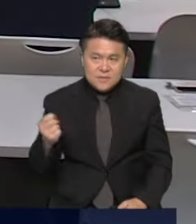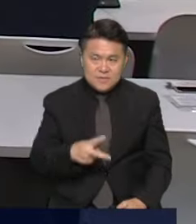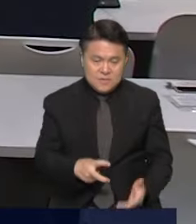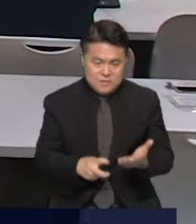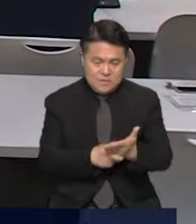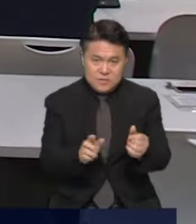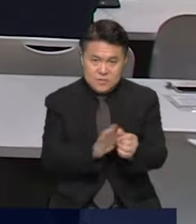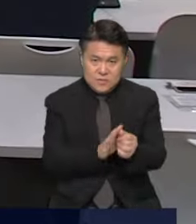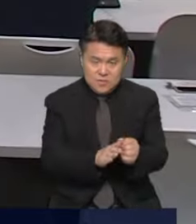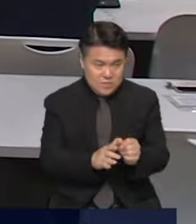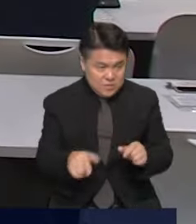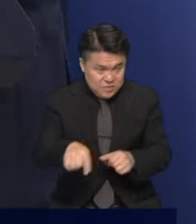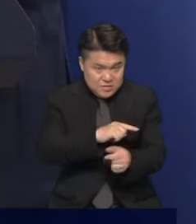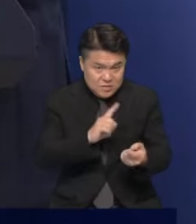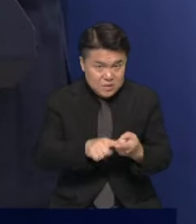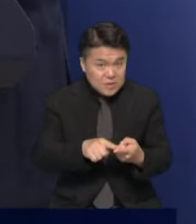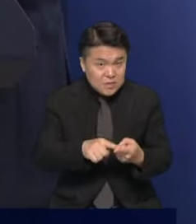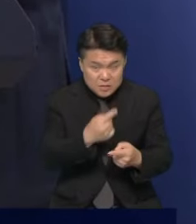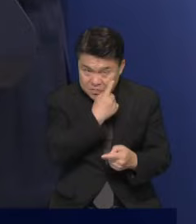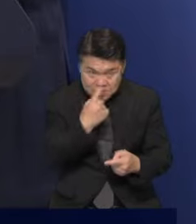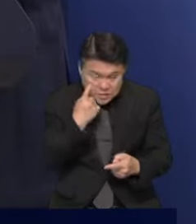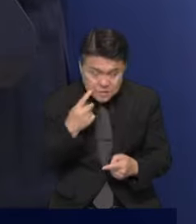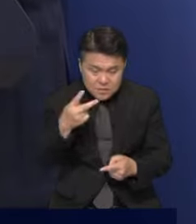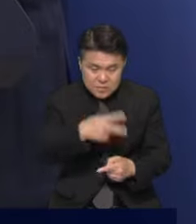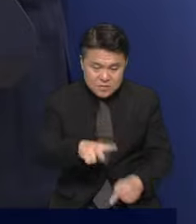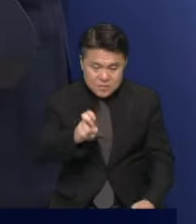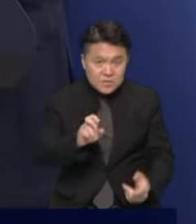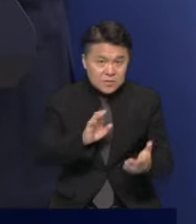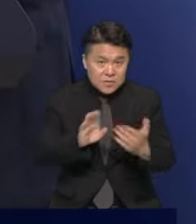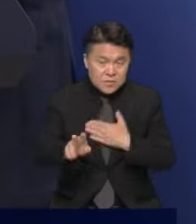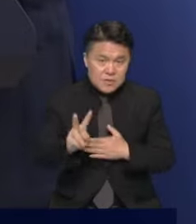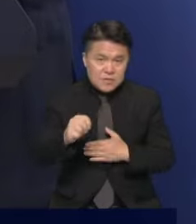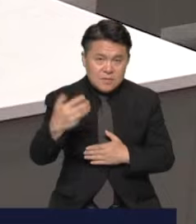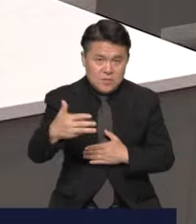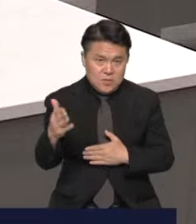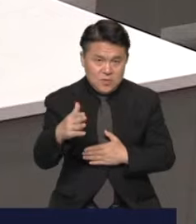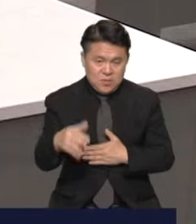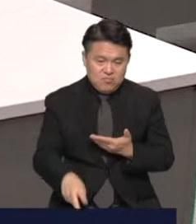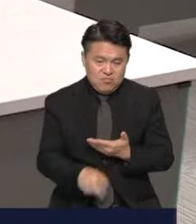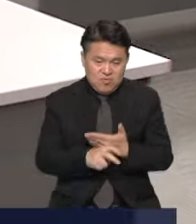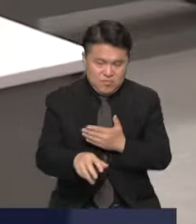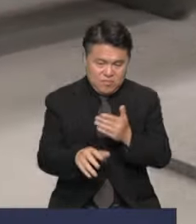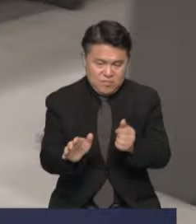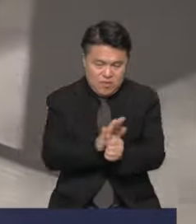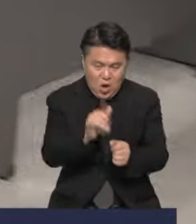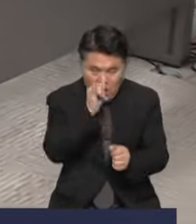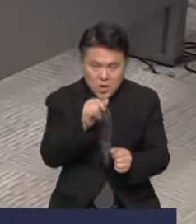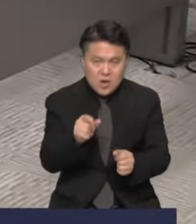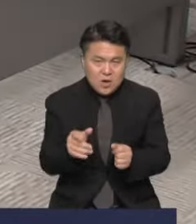권익위는 또 바우처 서비스 이용 실태도 점검했습니다. 점검 결과 2020년 이후 약 2만 8천 건의 부정 수급이 확인됐는데 64개 지자체에서